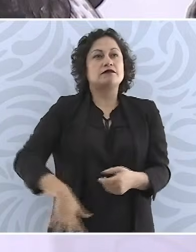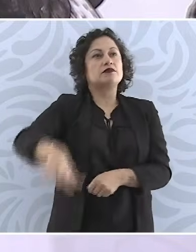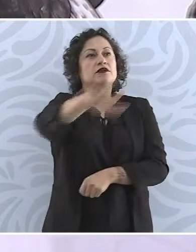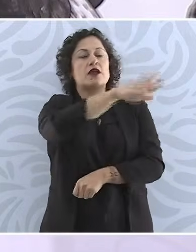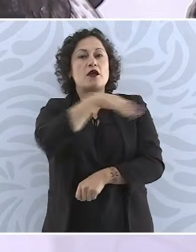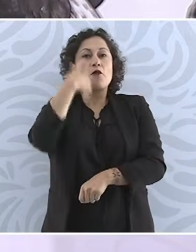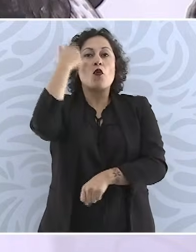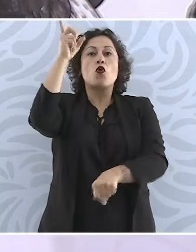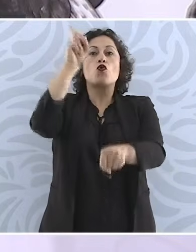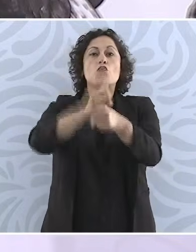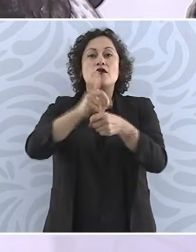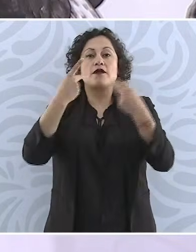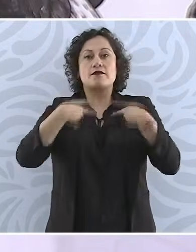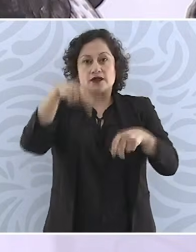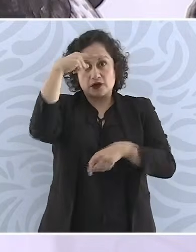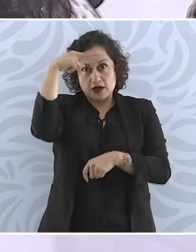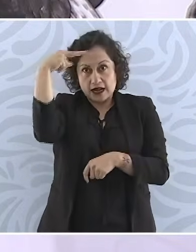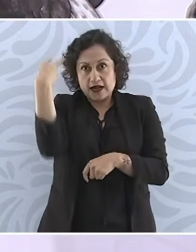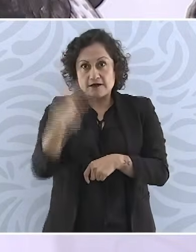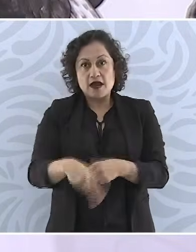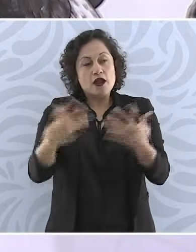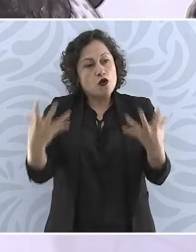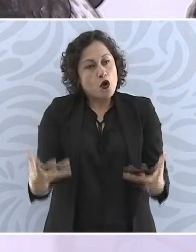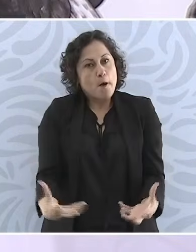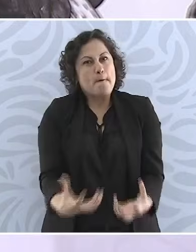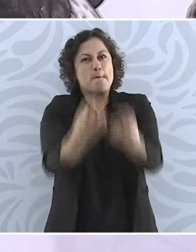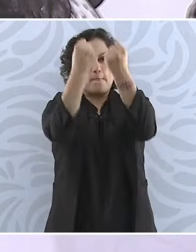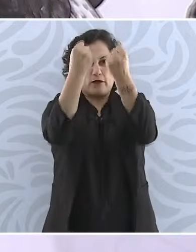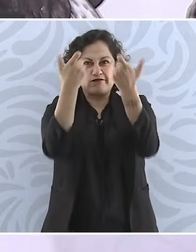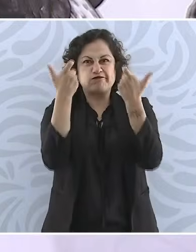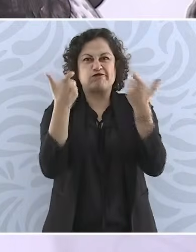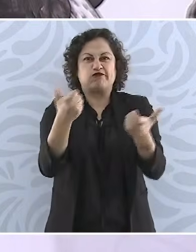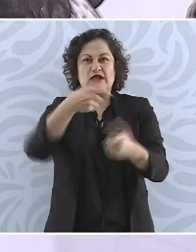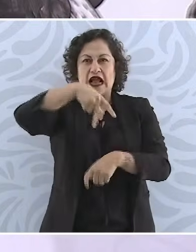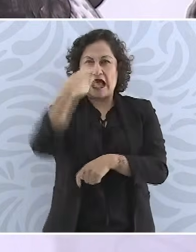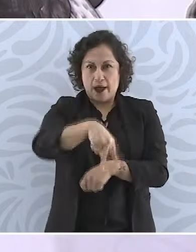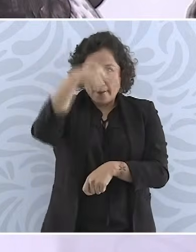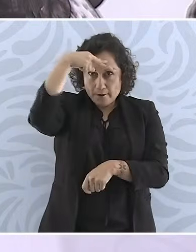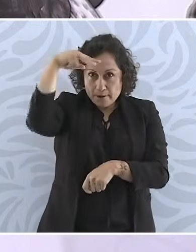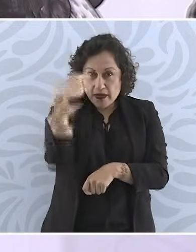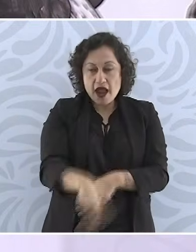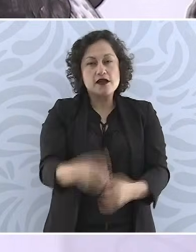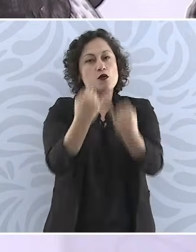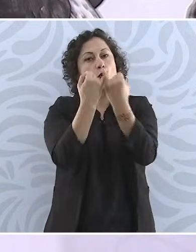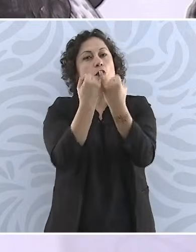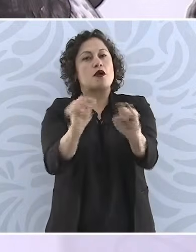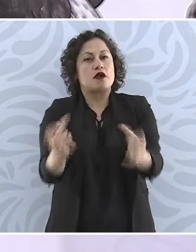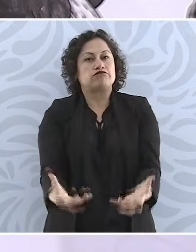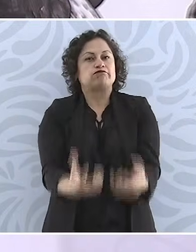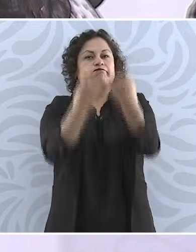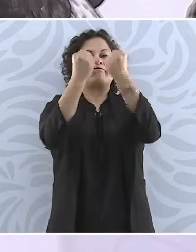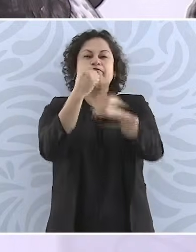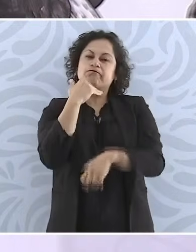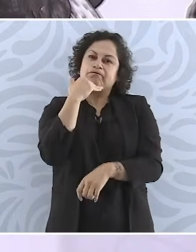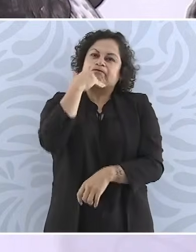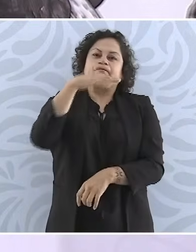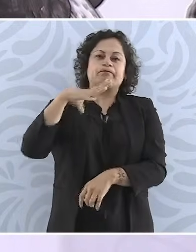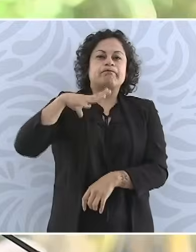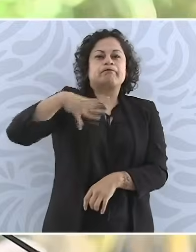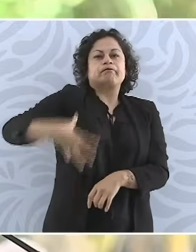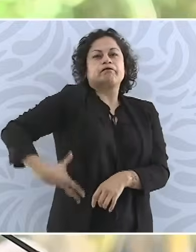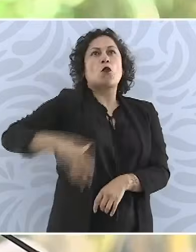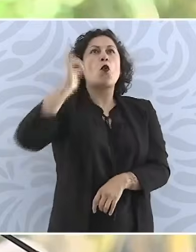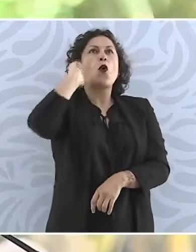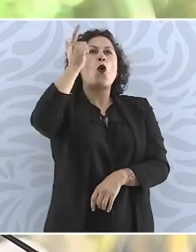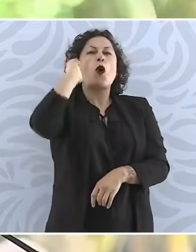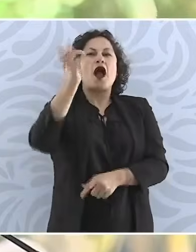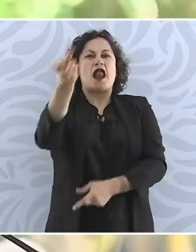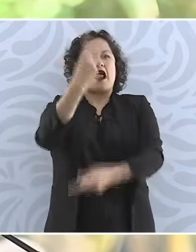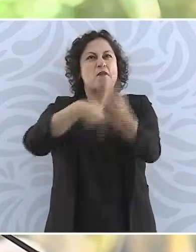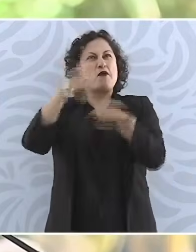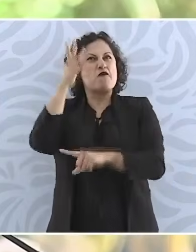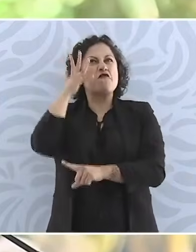empresas del pueblo y de la nación recuperando dignidad esperanza y Porvenir que viva el general